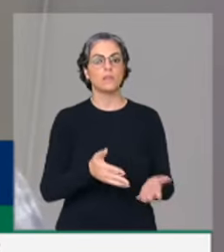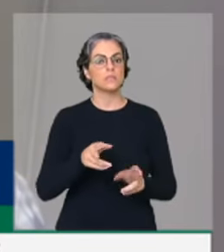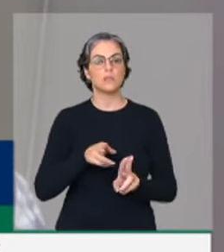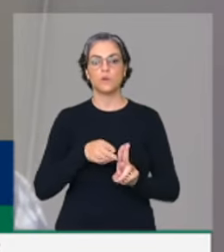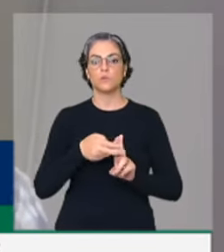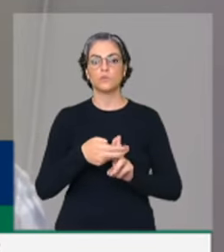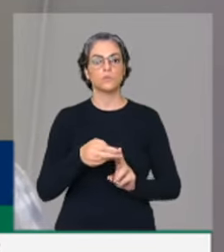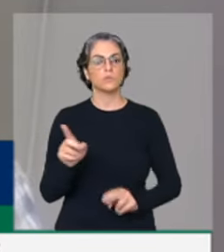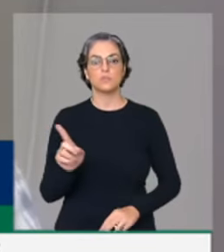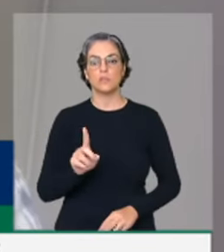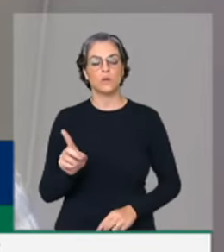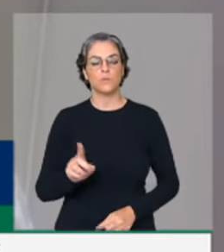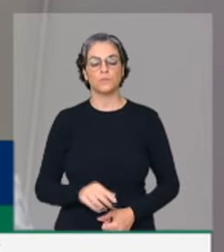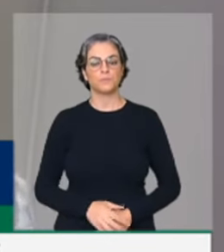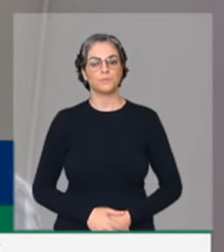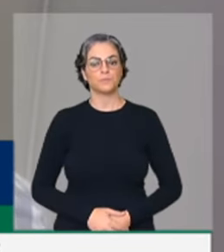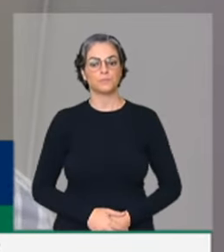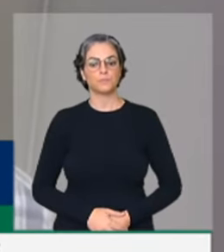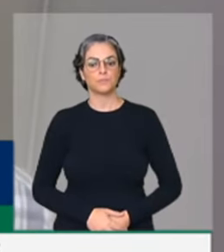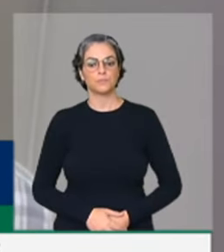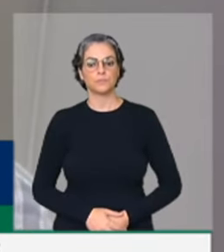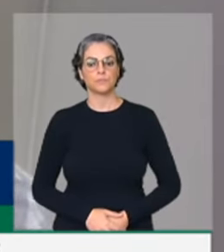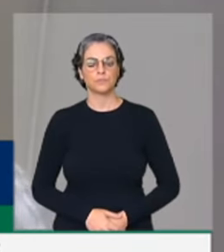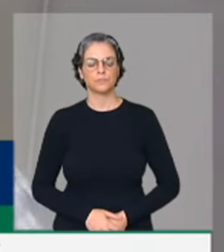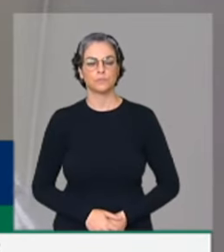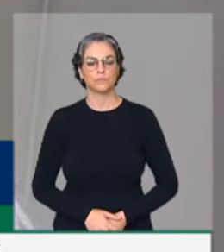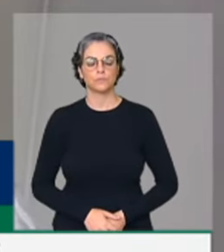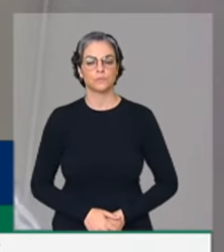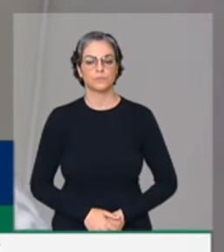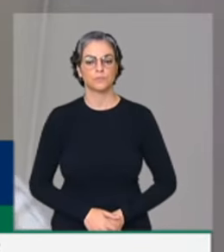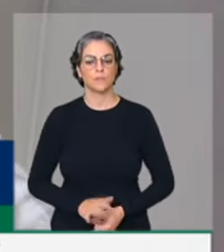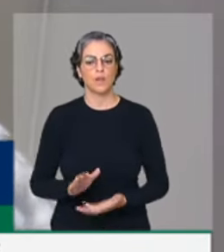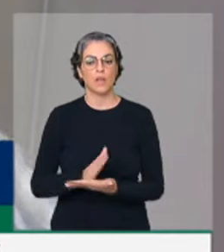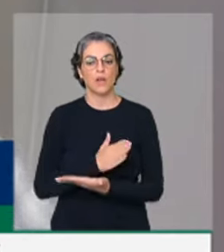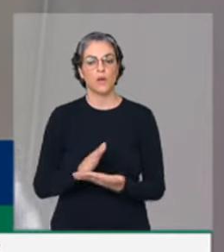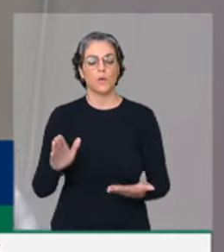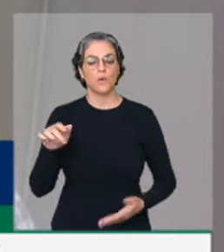ALGUNS FALAREM NUM GRANDE CONSERTO QUE HOUVE... EU NÃO SEI QUE CONSERTO FOI ESSE, O PRESIDENTE JAIR BOLSONARO